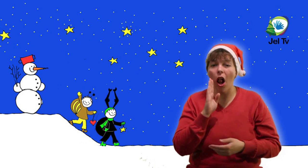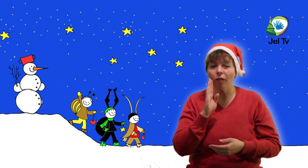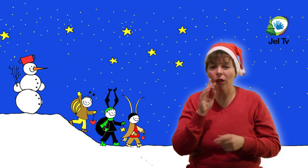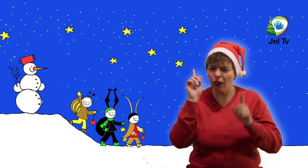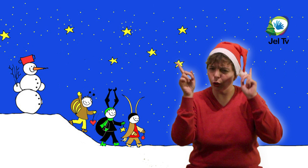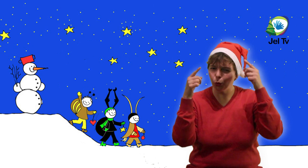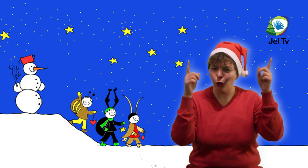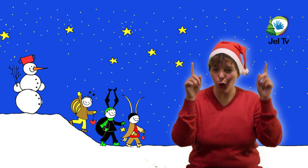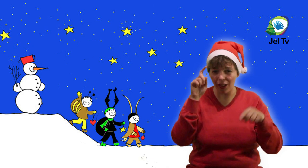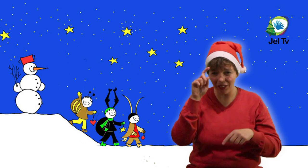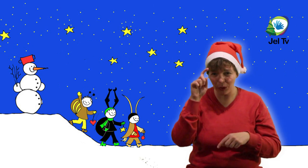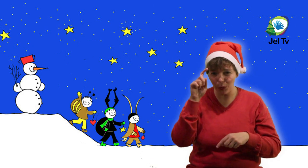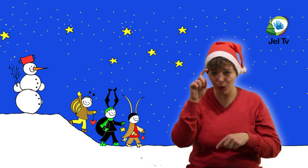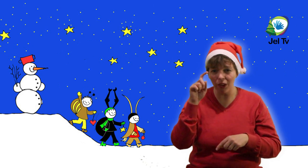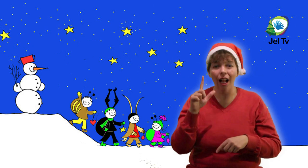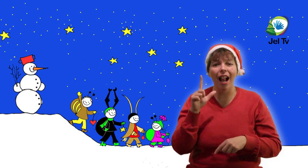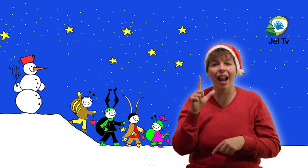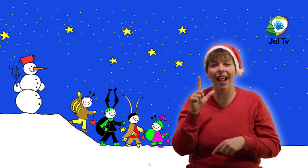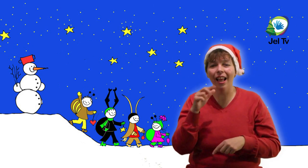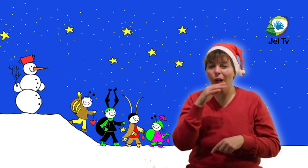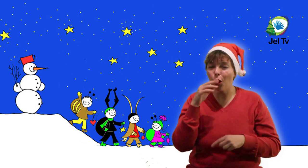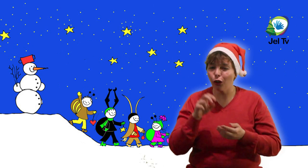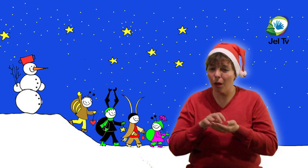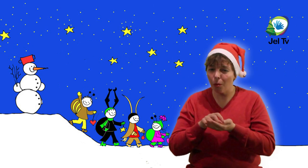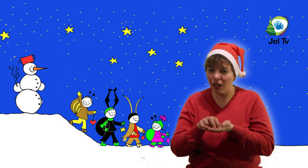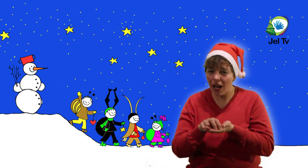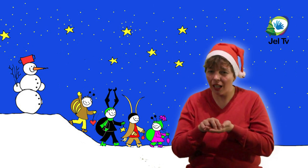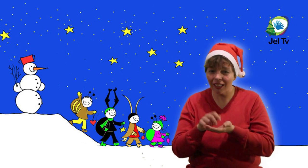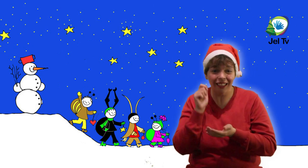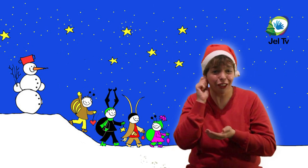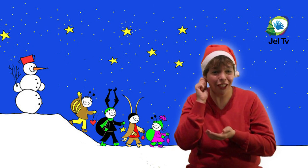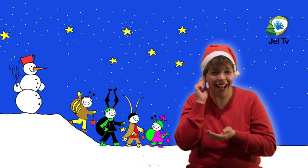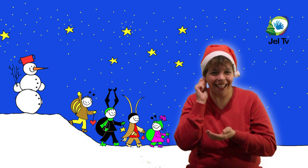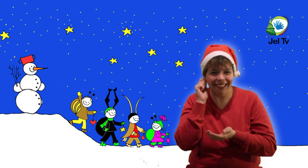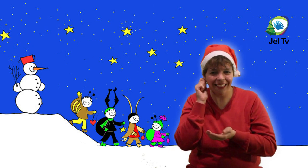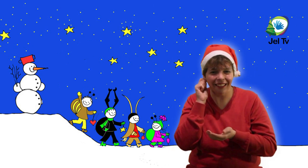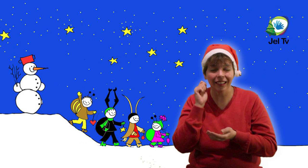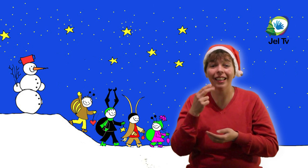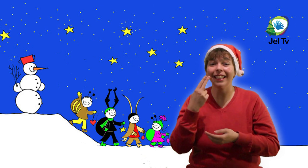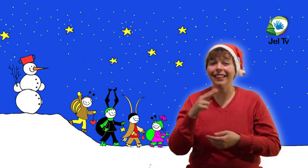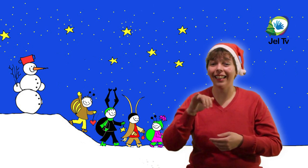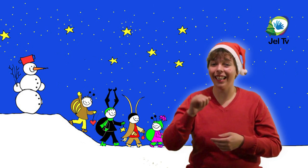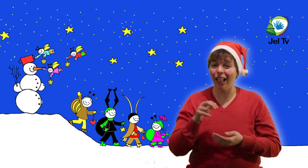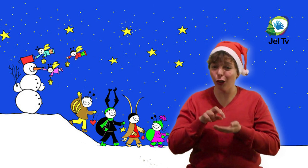Alfonz a tücsökfiú és Lili a rózsabogár-kislány.